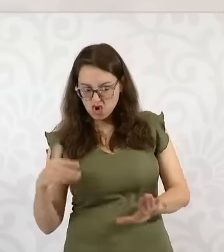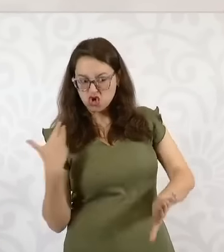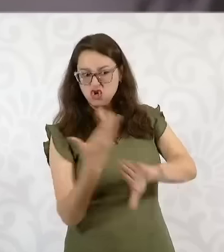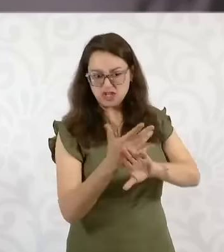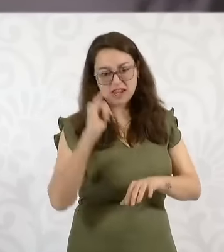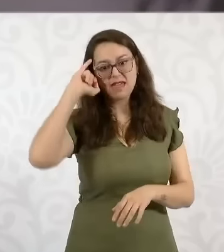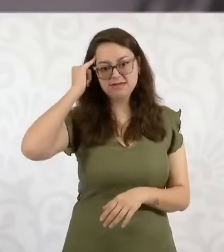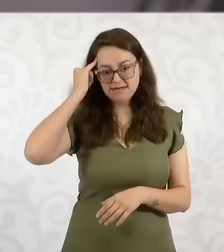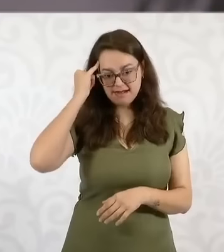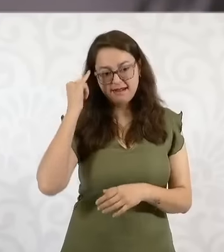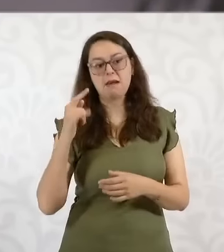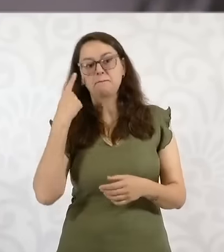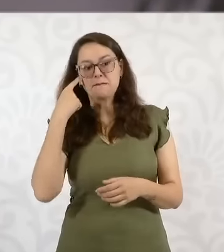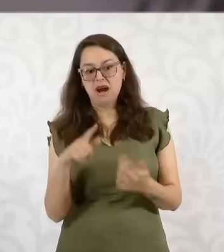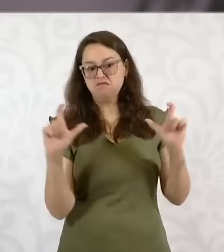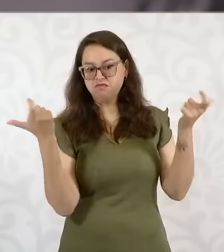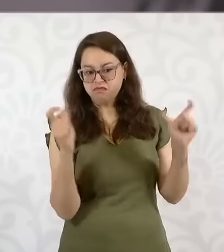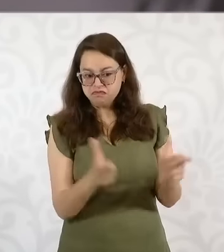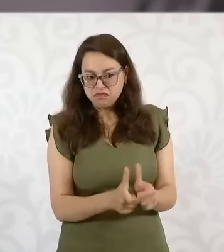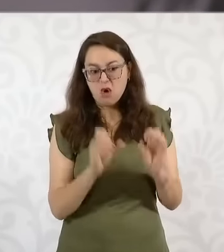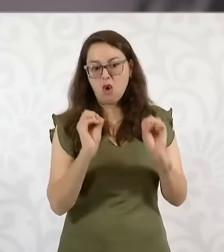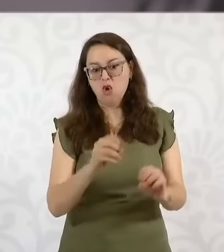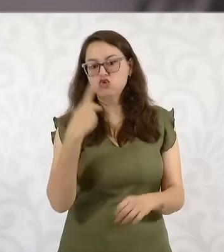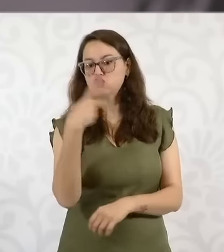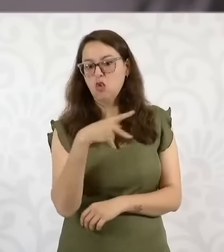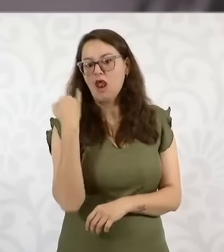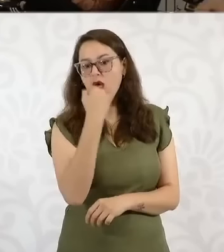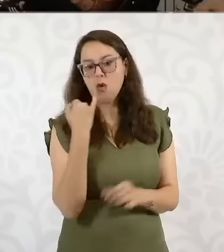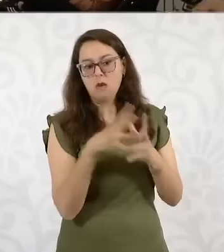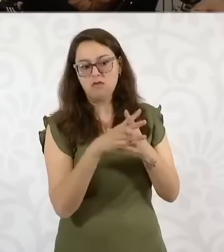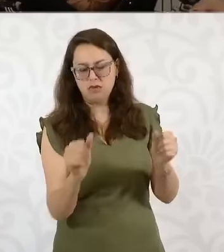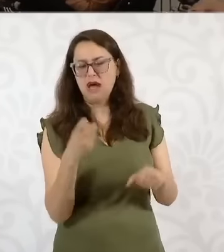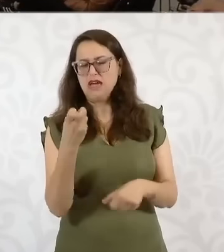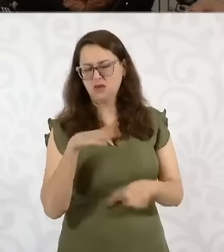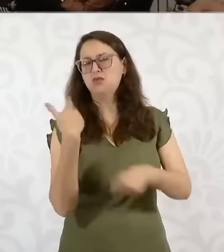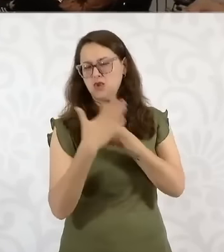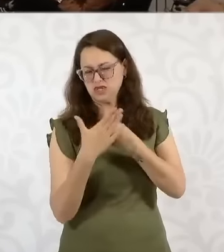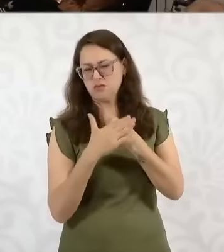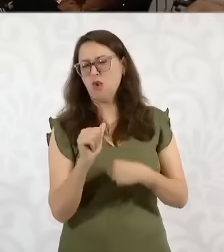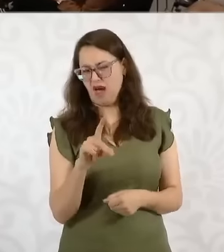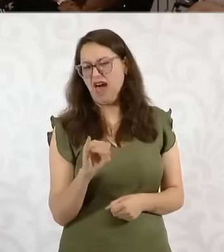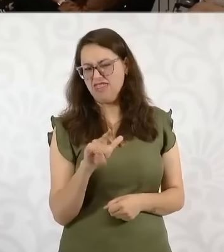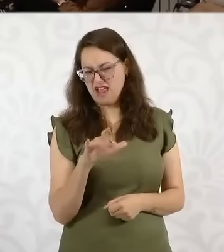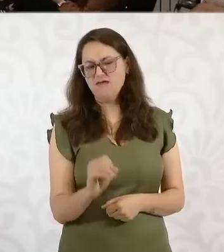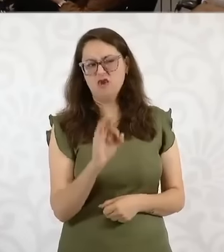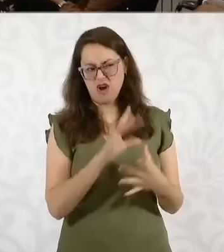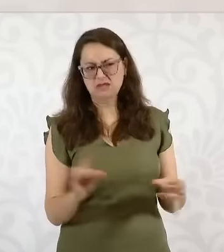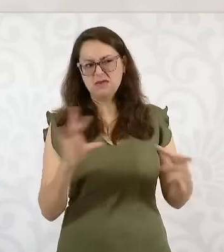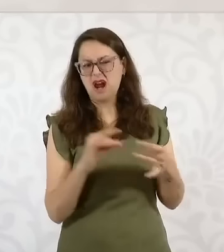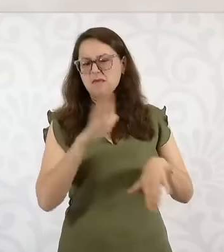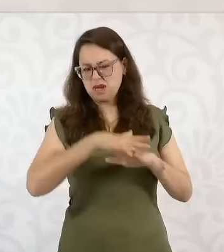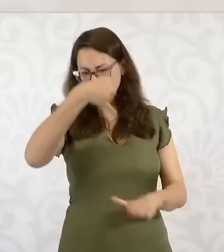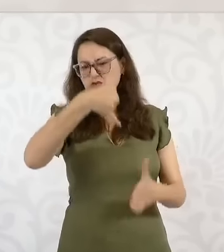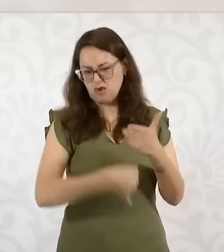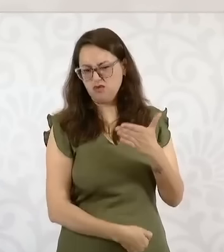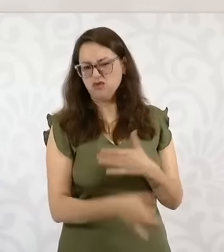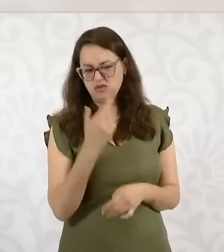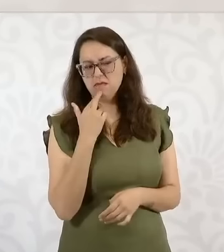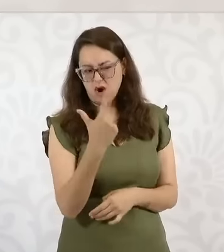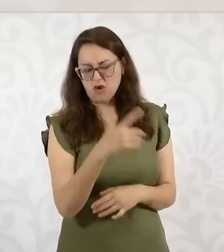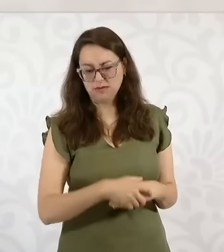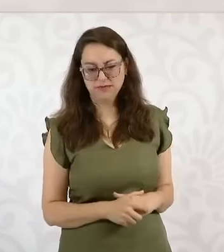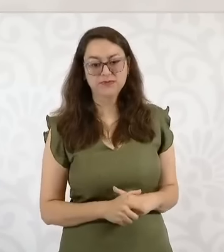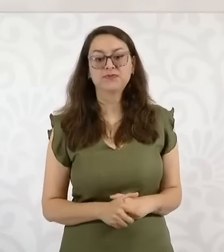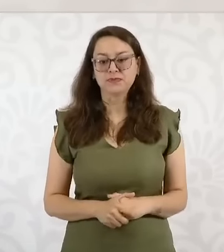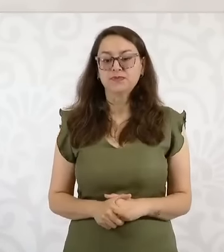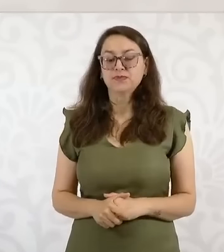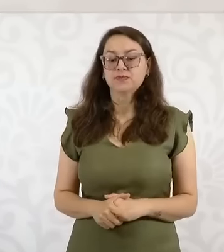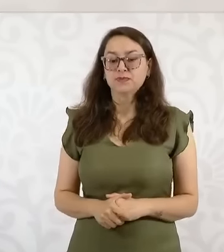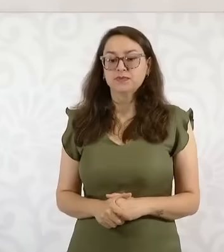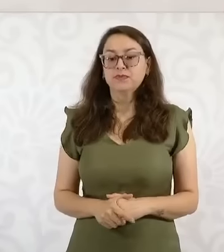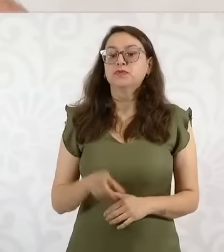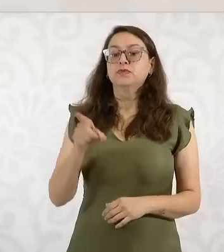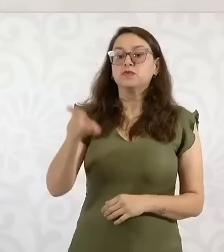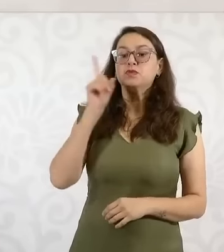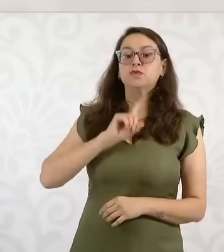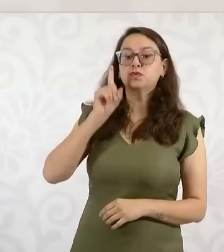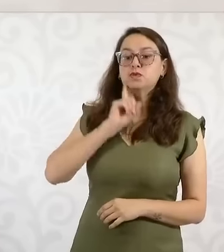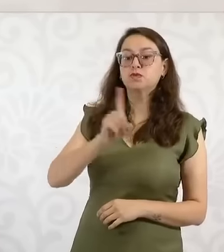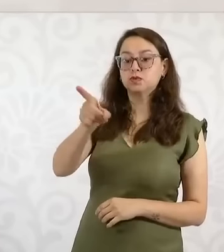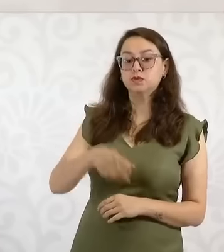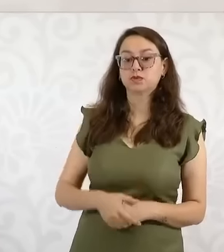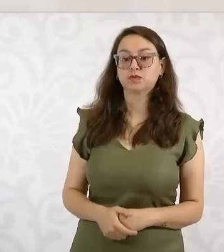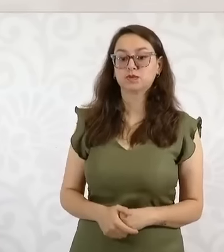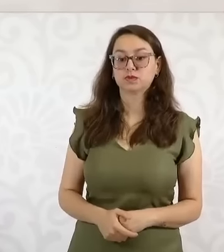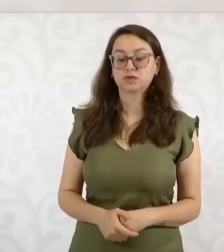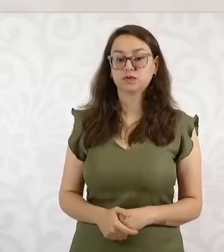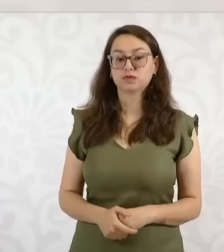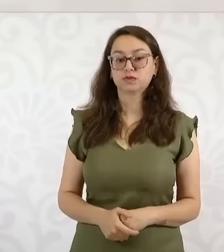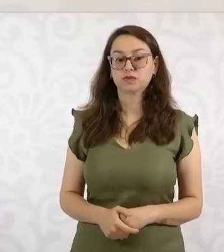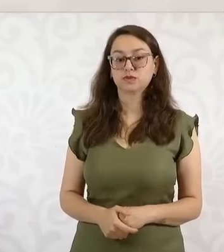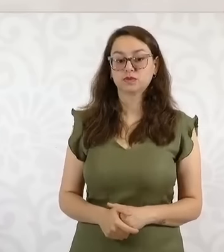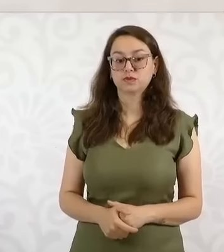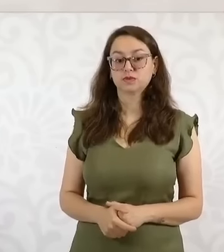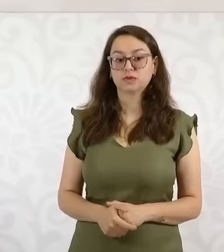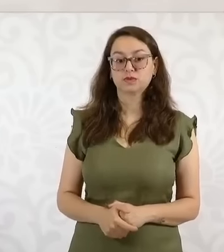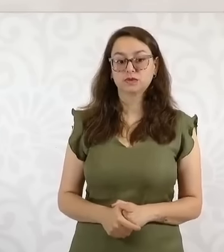con más eh detalle. Muchas gracias, presidente. Buenos días. Vamos acá a ver la compañera.